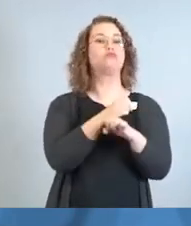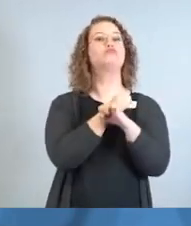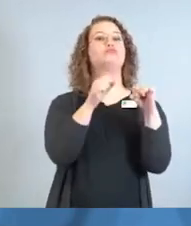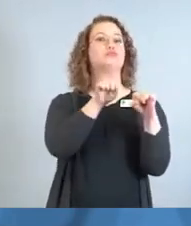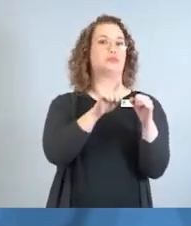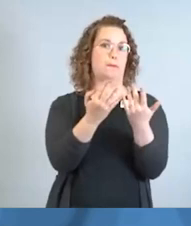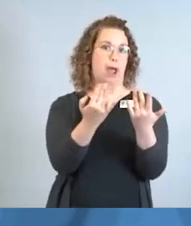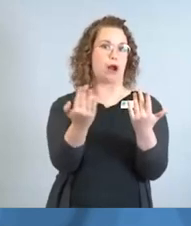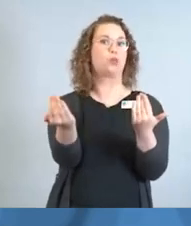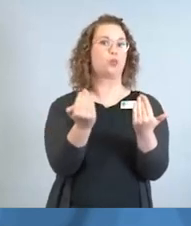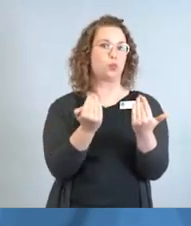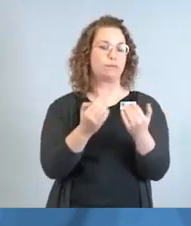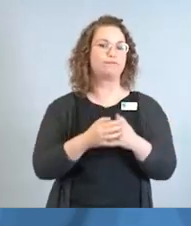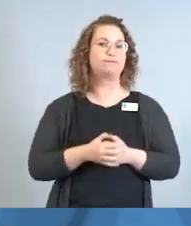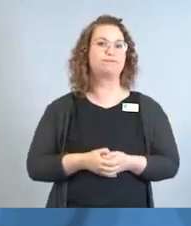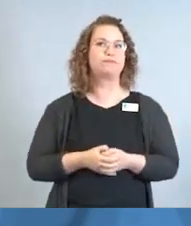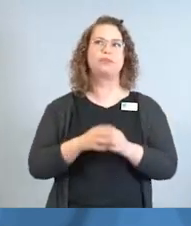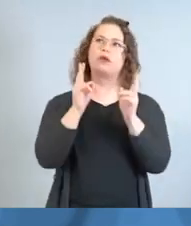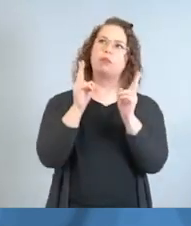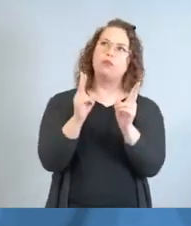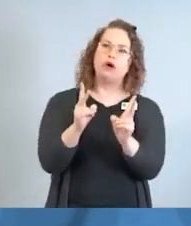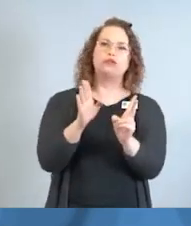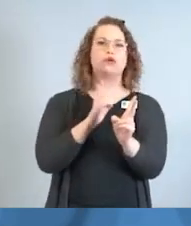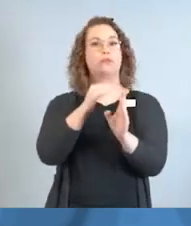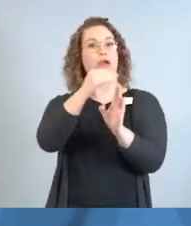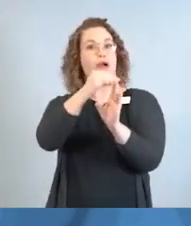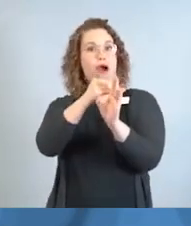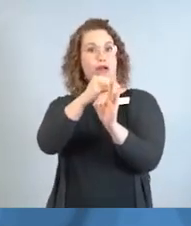Tässä on vähän arvioita Suomeen tulevien rokotteiden määristä.